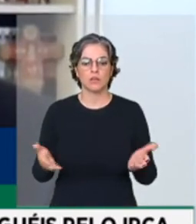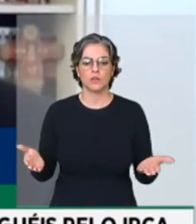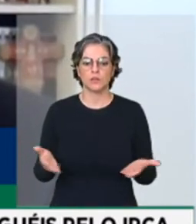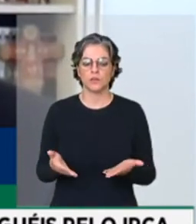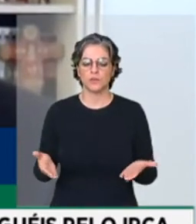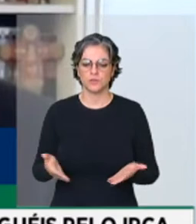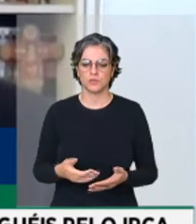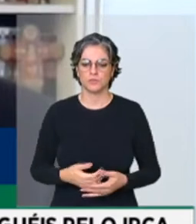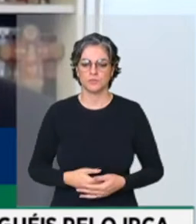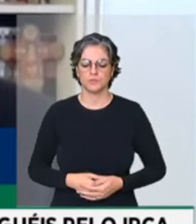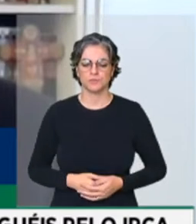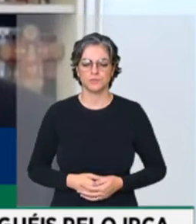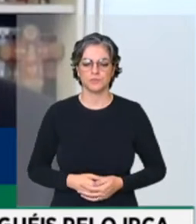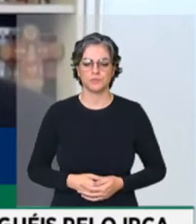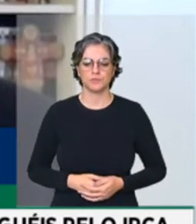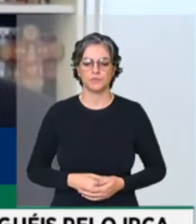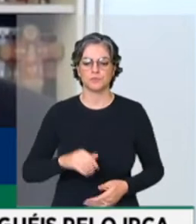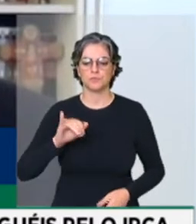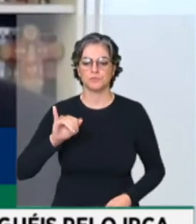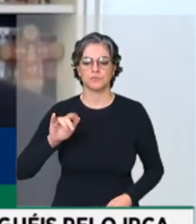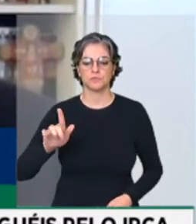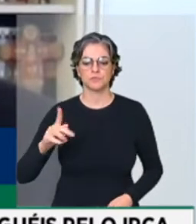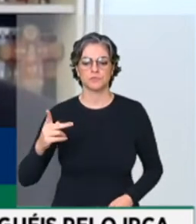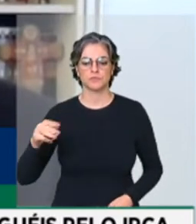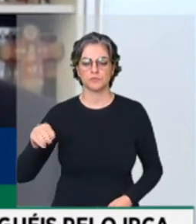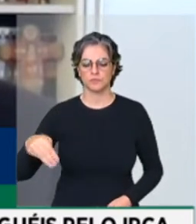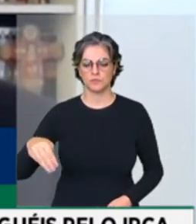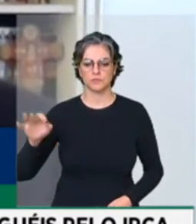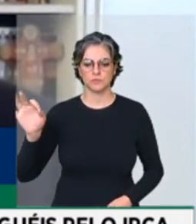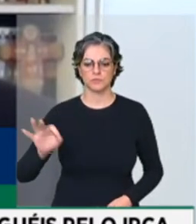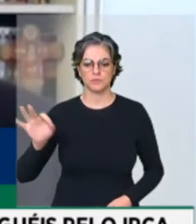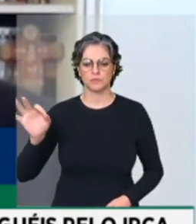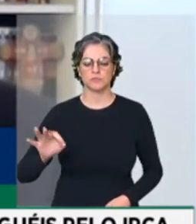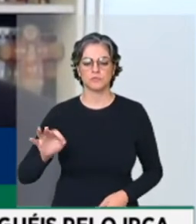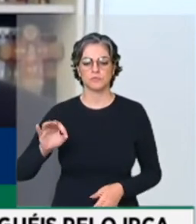CORREÇÃO PELO IGP-M E CORRESPONDEM A QUASE 6 VEZES AQUILO QUE DEVE SER SE FOR CORRIGIDO PELO IPCA. ENTÃO A